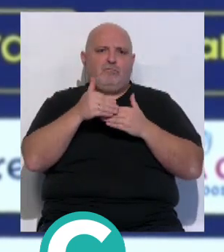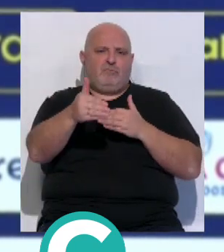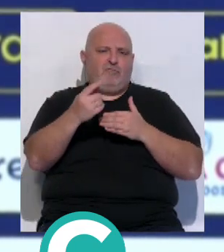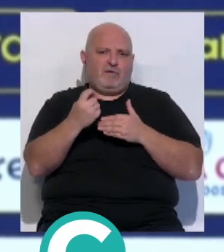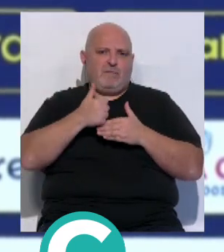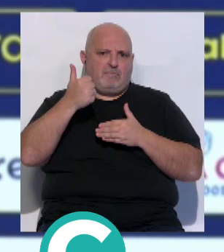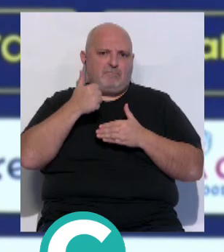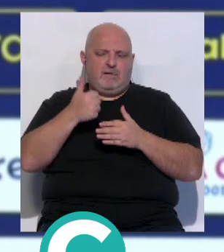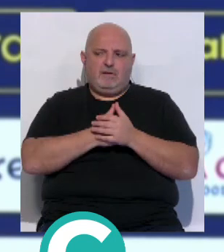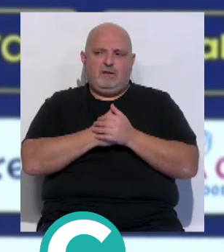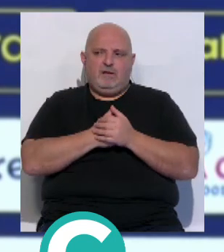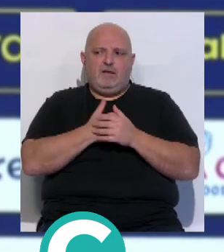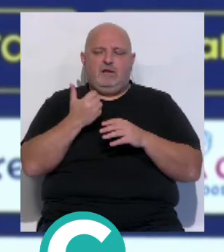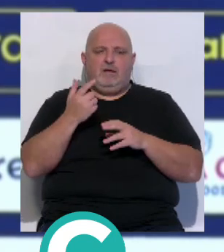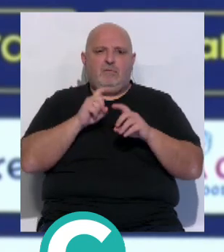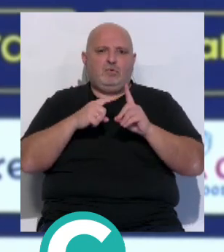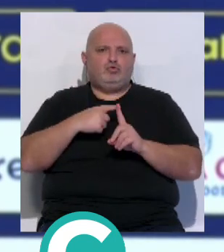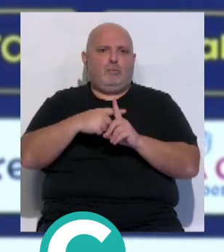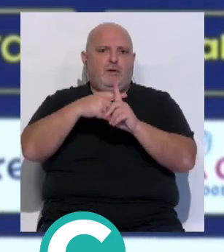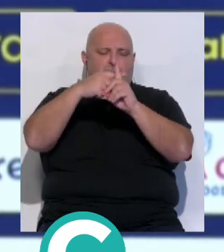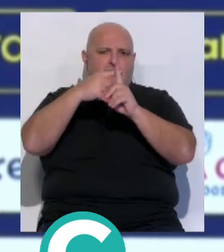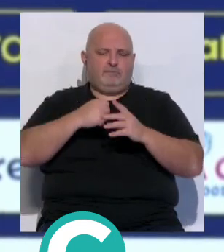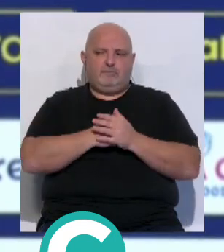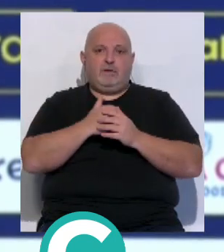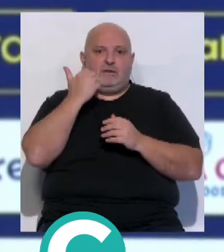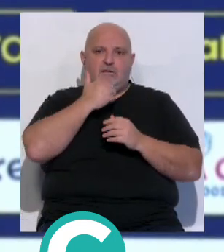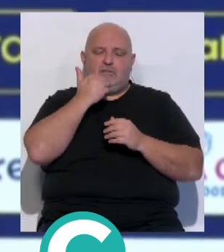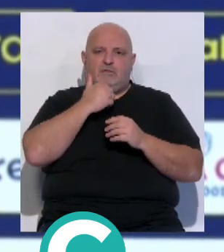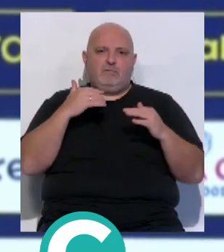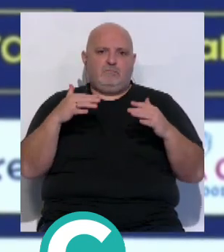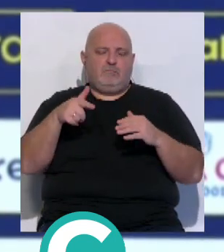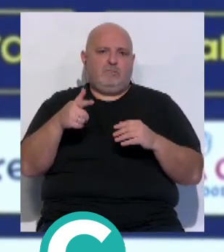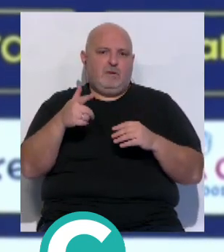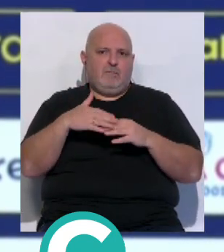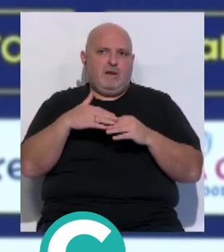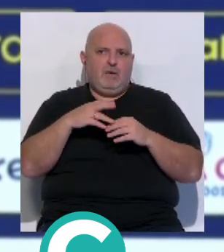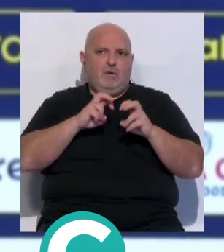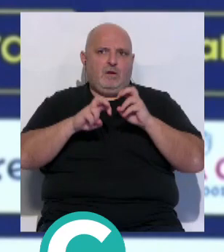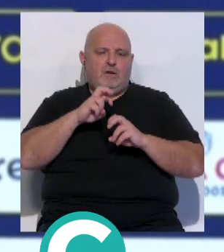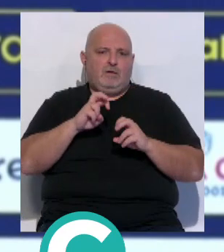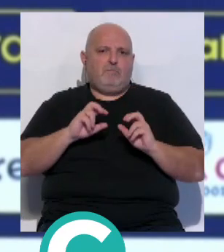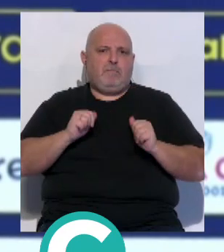que es importante sumar el sábado es un buen partido para para poder empezar y Esperemos